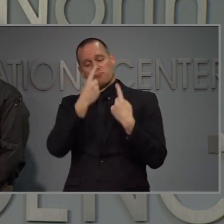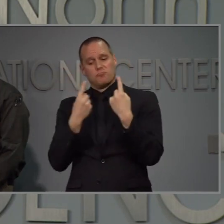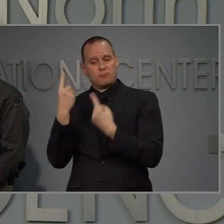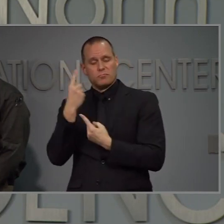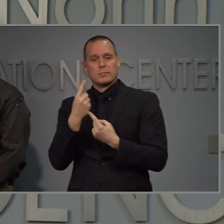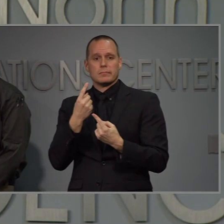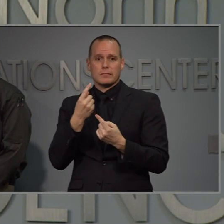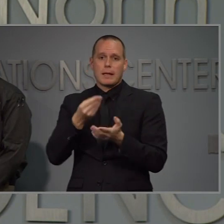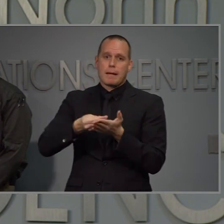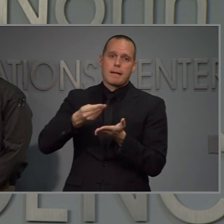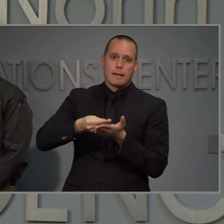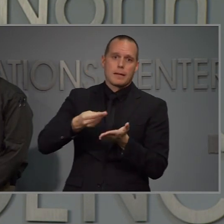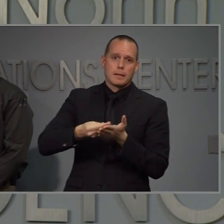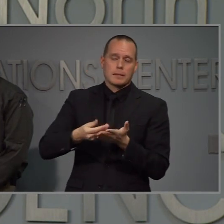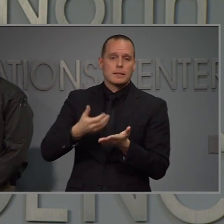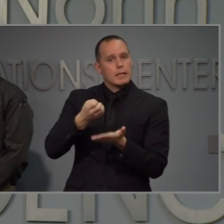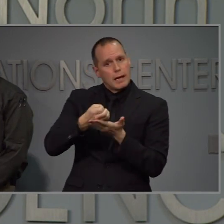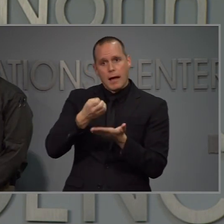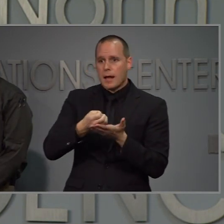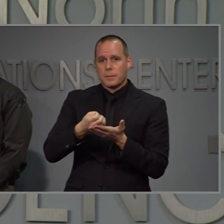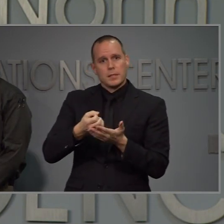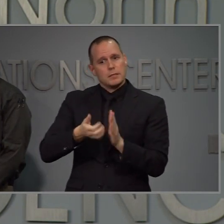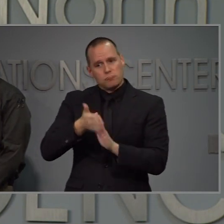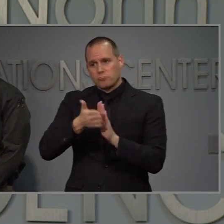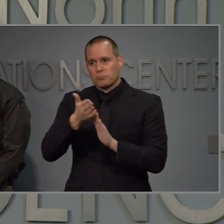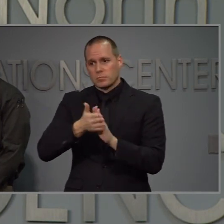podemos impulsar la economía sabemos que mucha gente